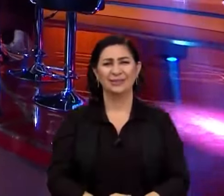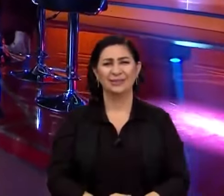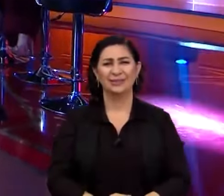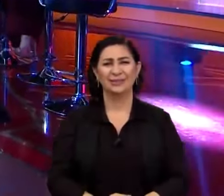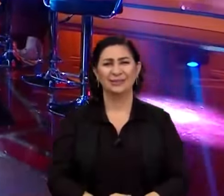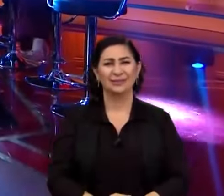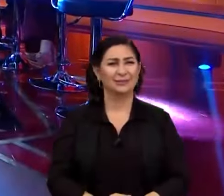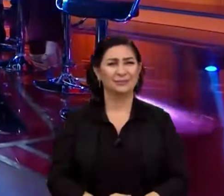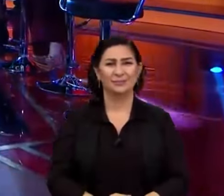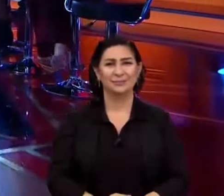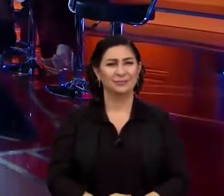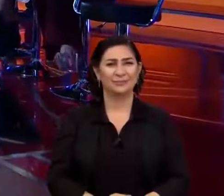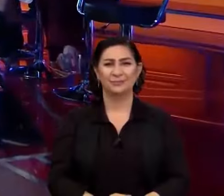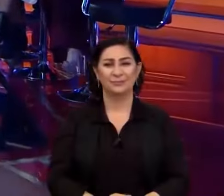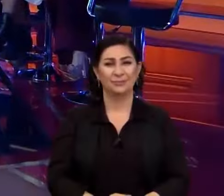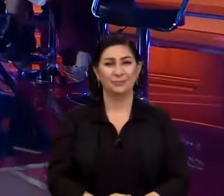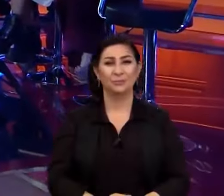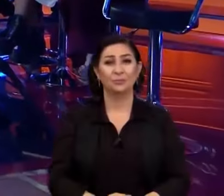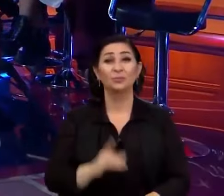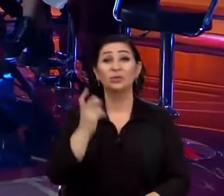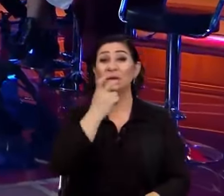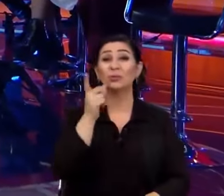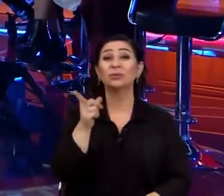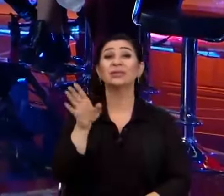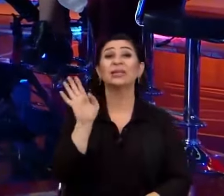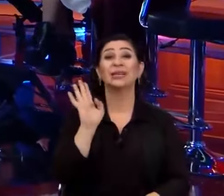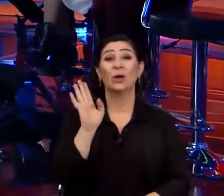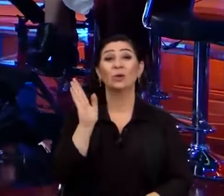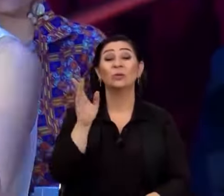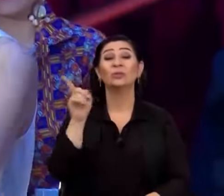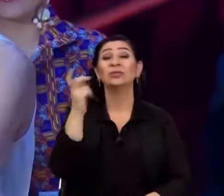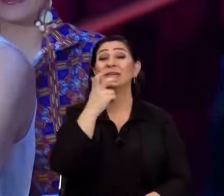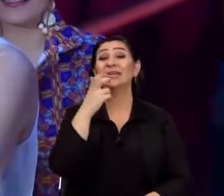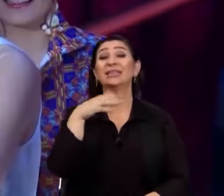başla Bu değilmiş şarkı bu değil bir dakika özür dilerim şarkı bu değil Siz